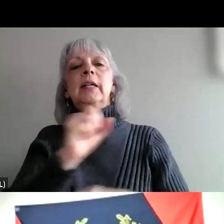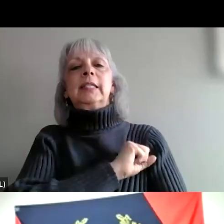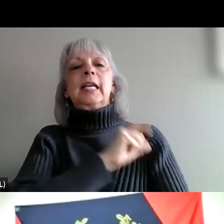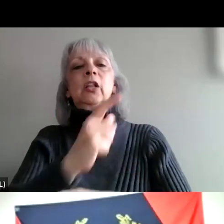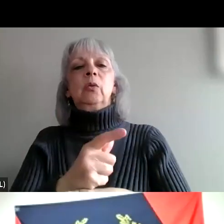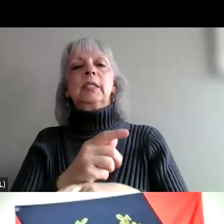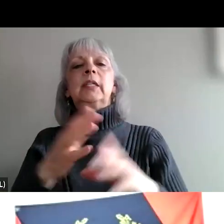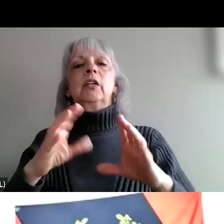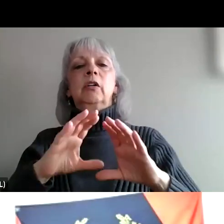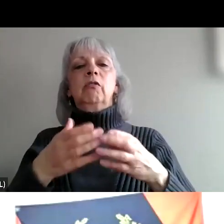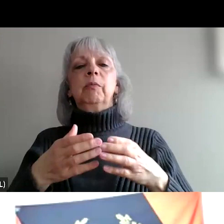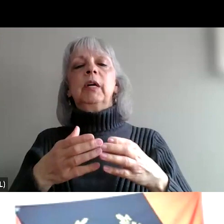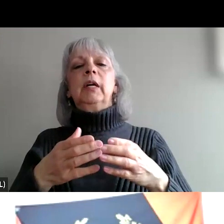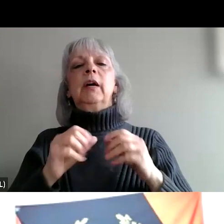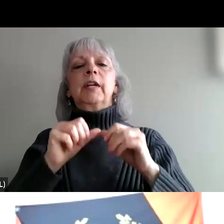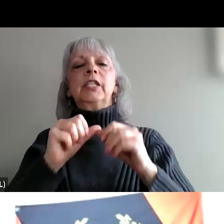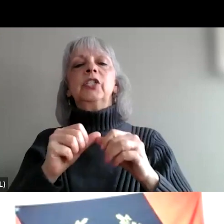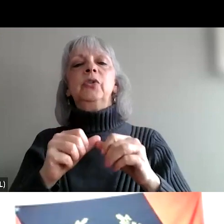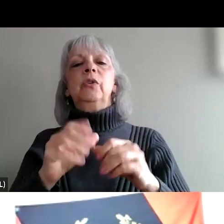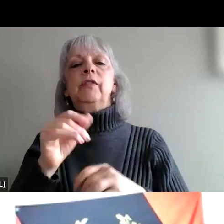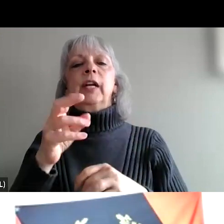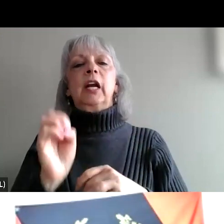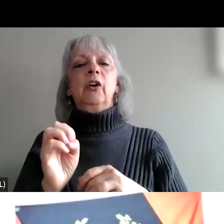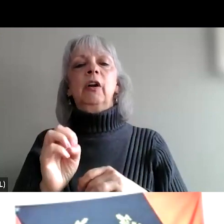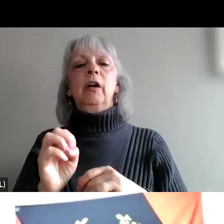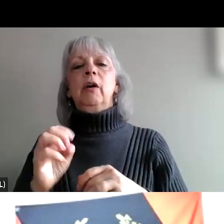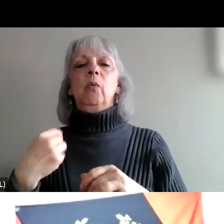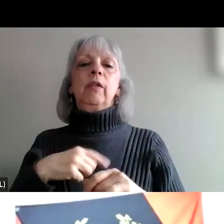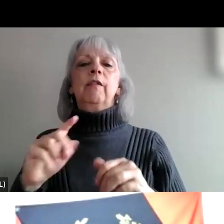es el primer FQHC, Centro de Salud Calificado Federalmente, de la ciudad que es parte de él.